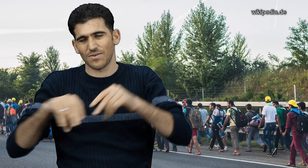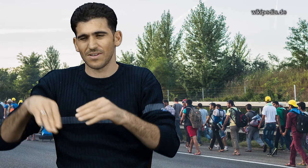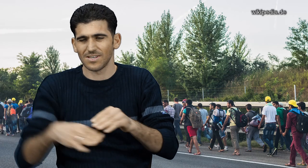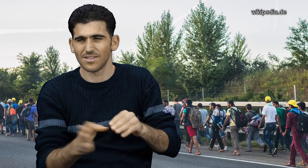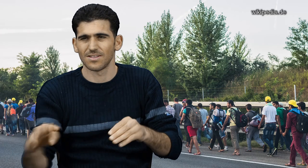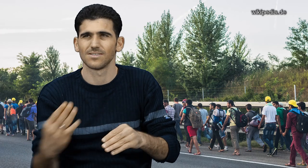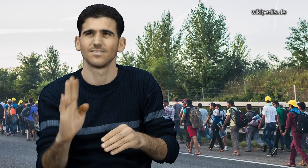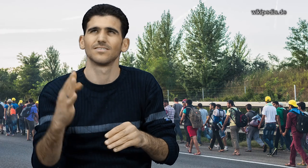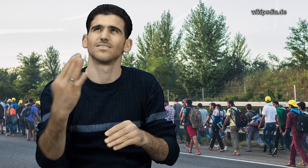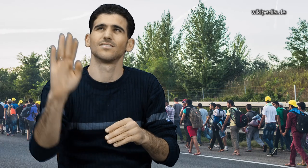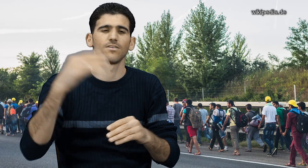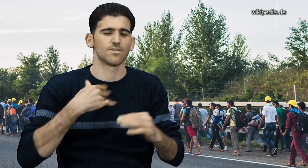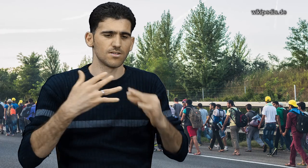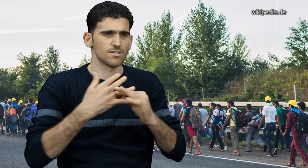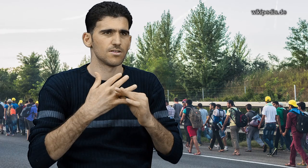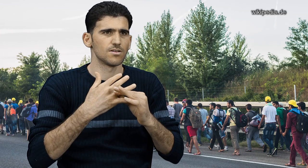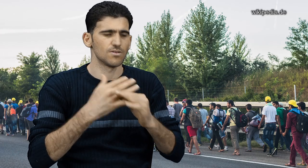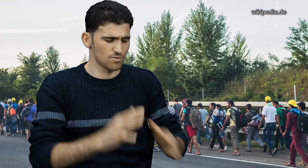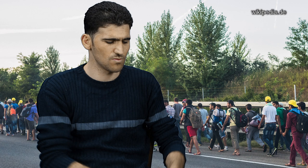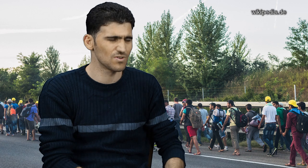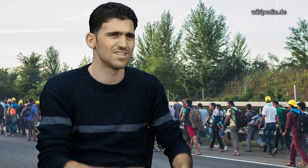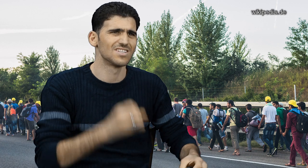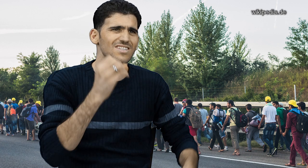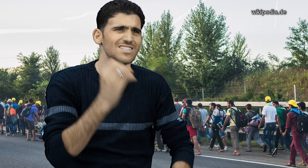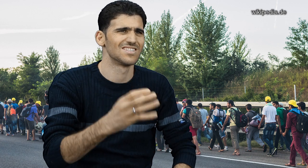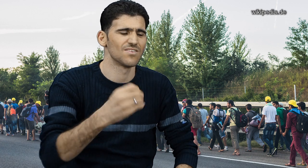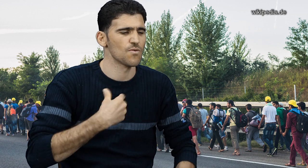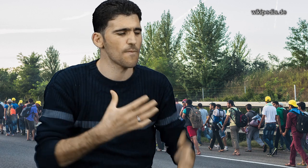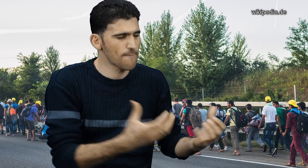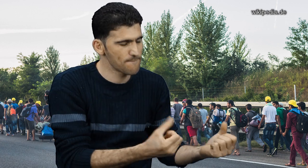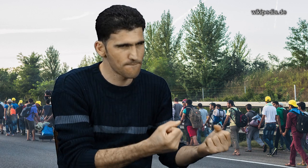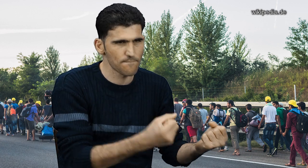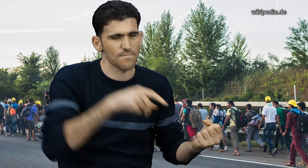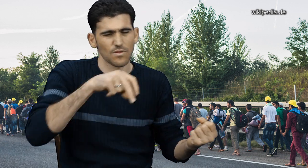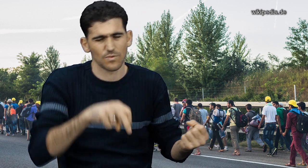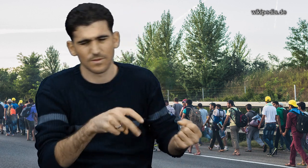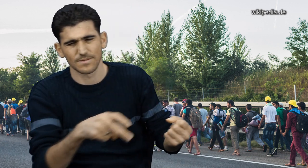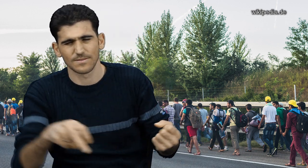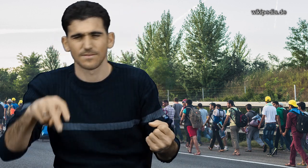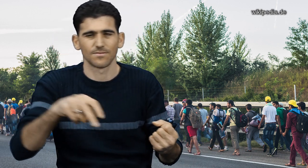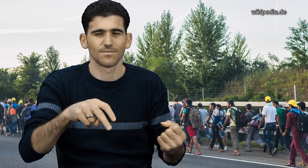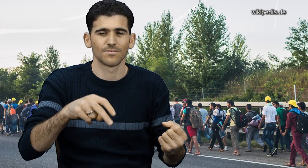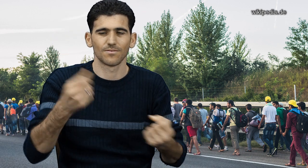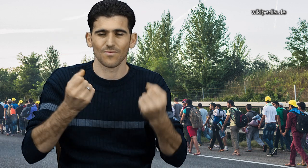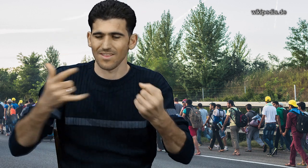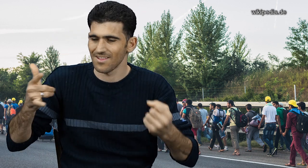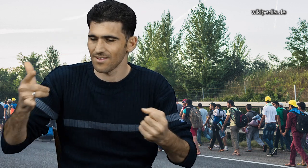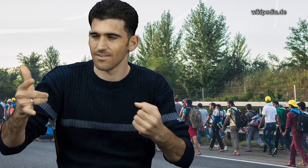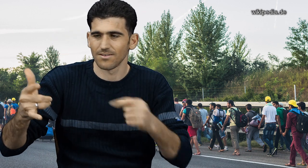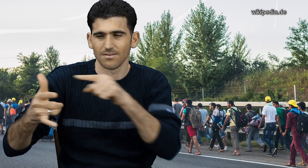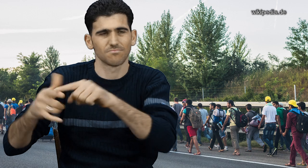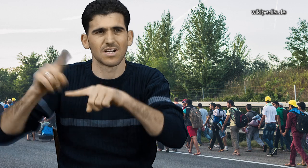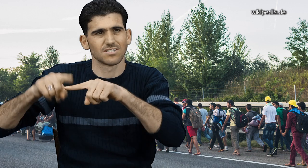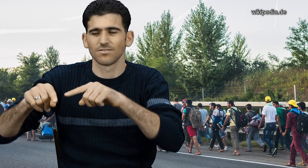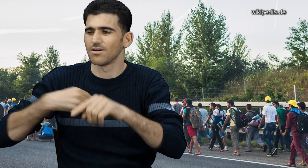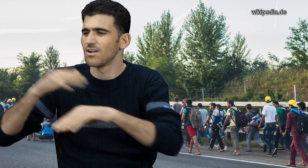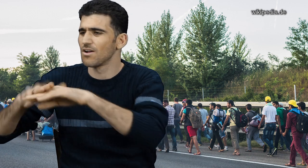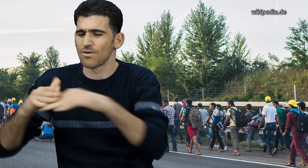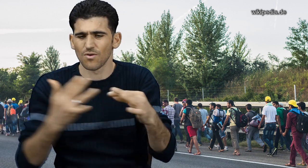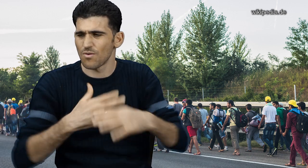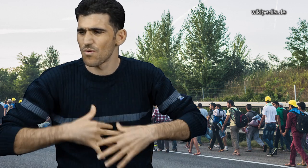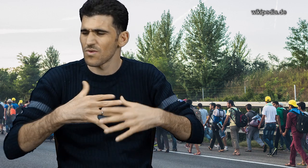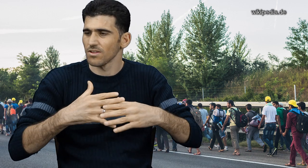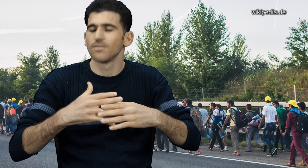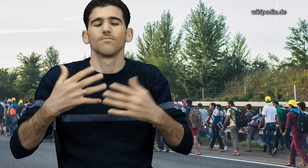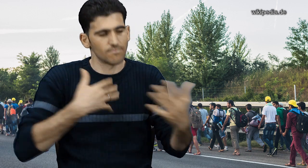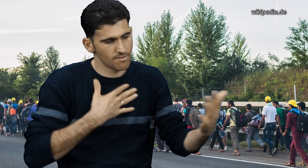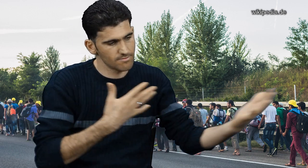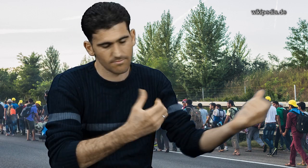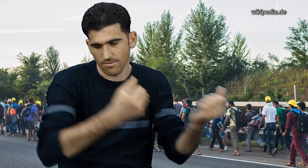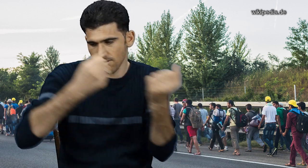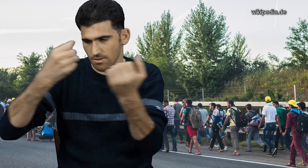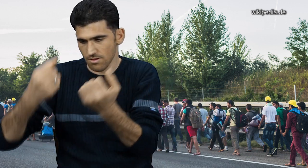Wir gingen zu Fuß, meine hochschwangere Frau und ich. Als es meiner Frau schlecht ging, durften wir in ein Auto einsteigen und